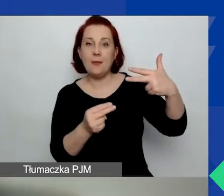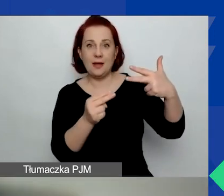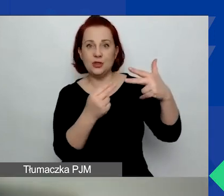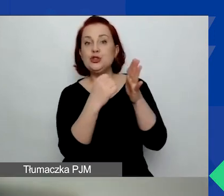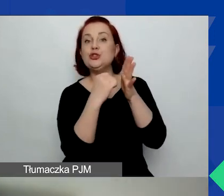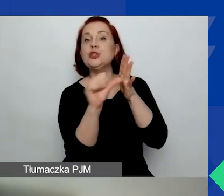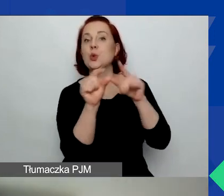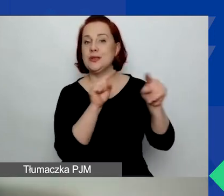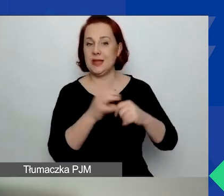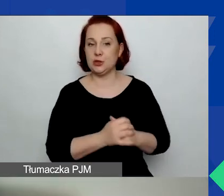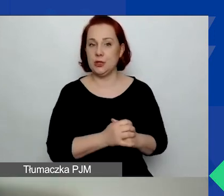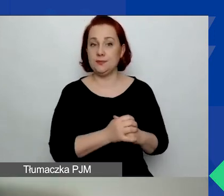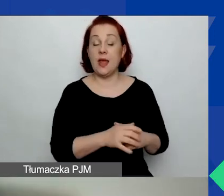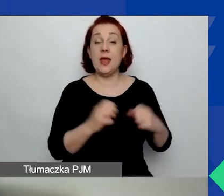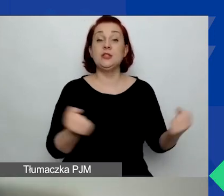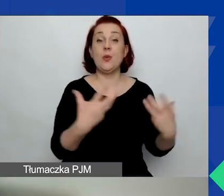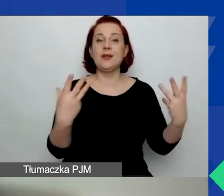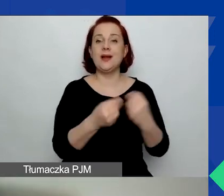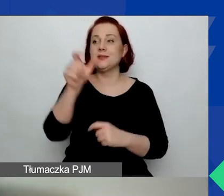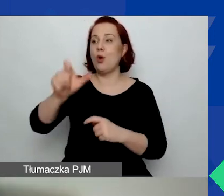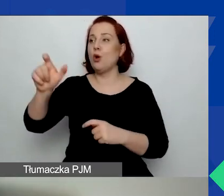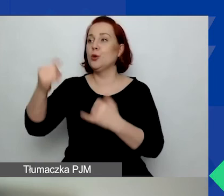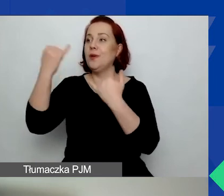Działania z migrantami/migrantkami, uchodźcami/uchodźczyniami,